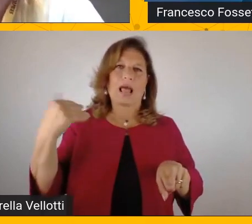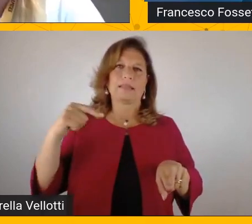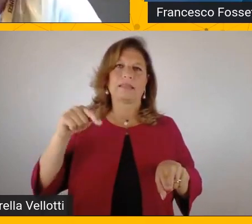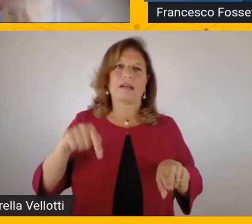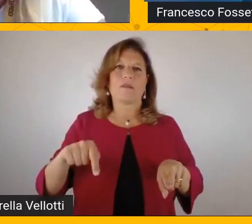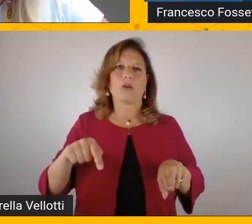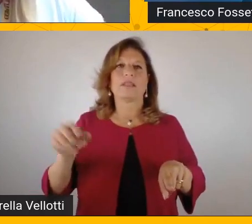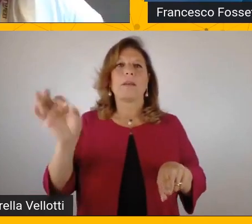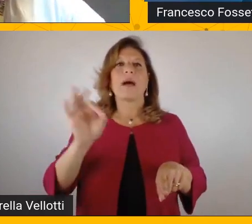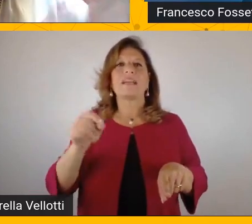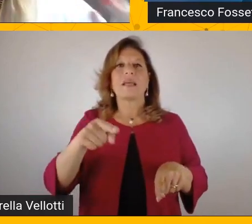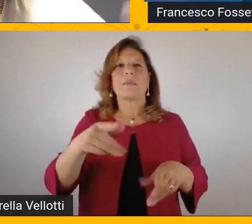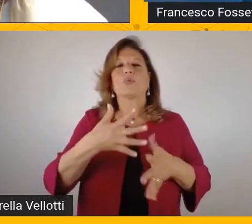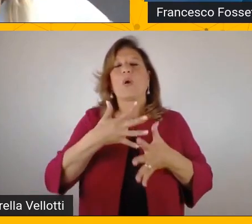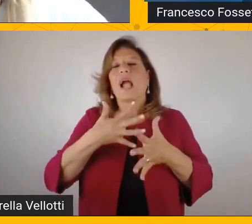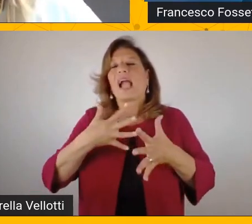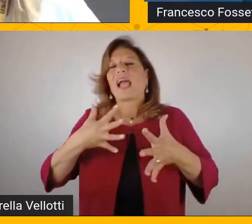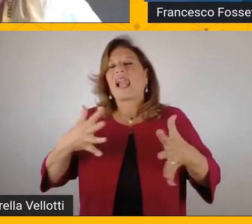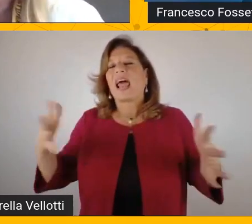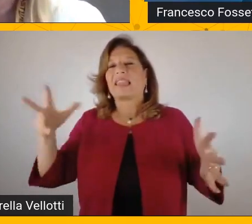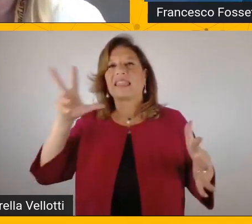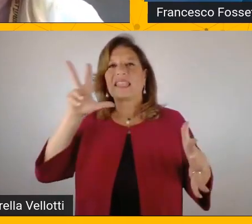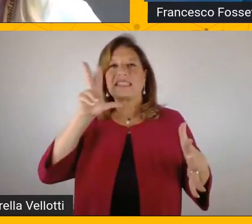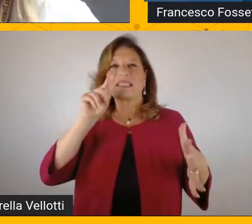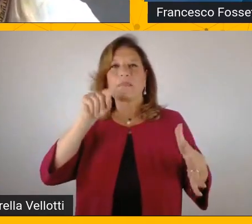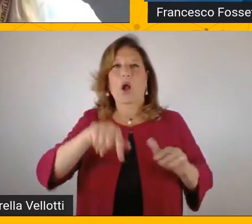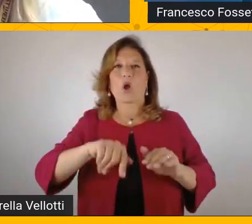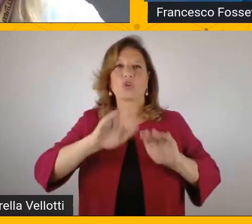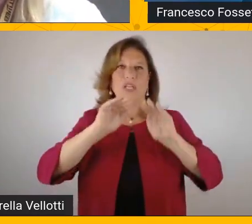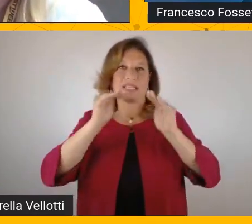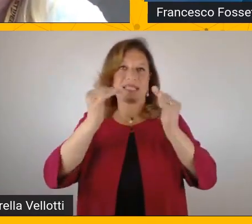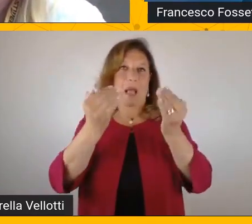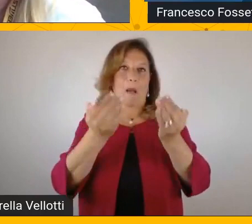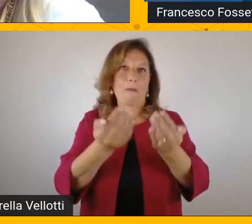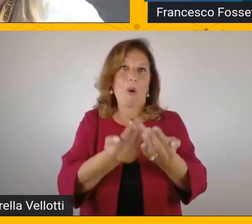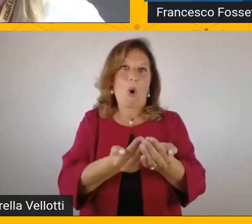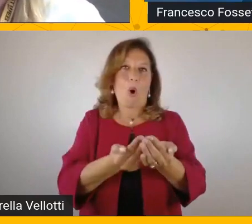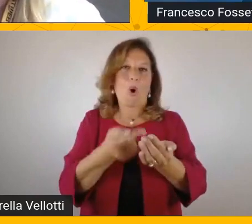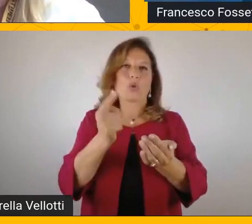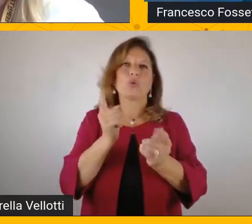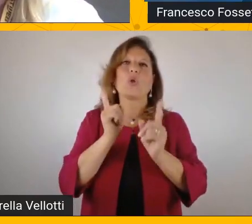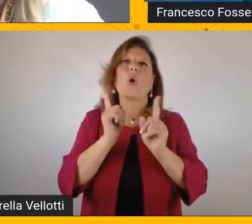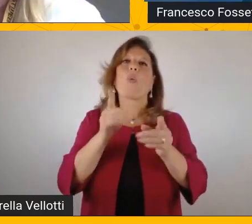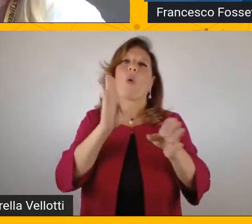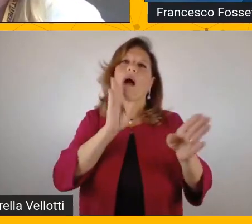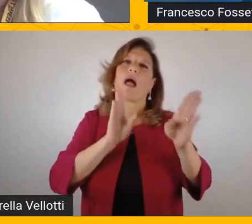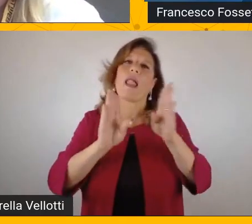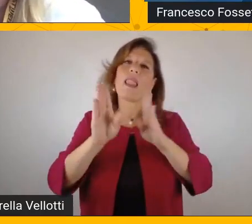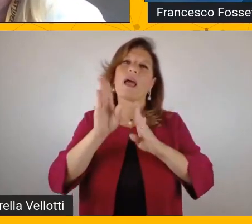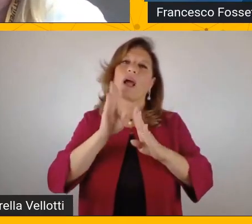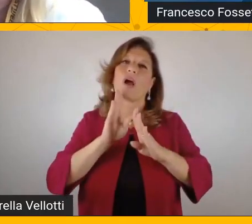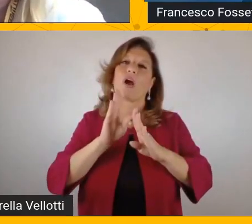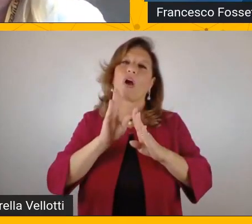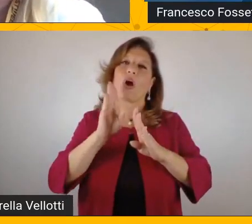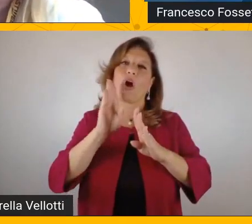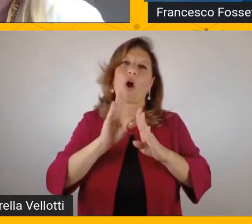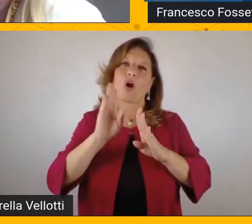sempre nella tua hm grandissima conoscenza di questo mondo